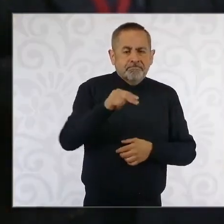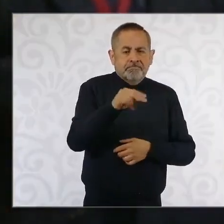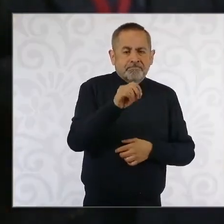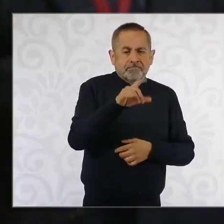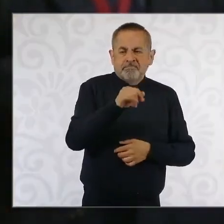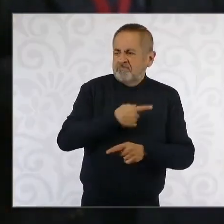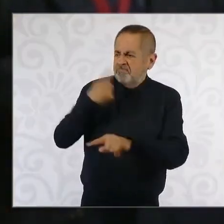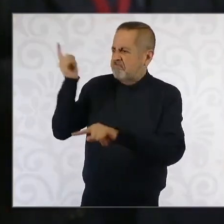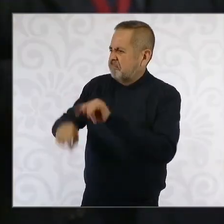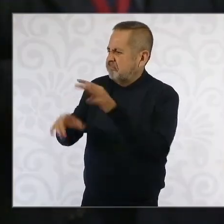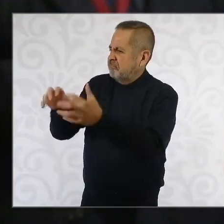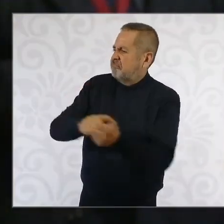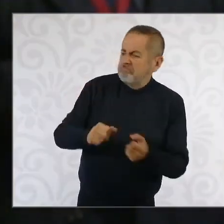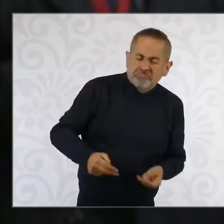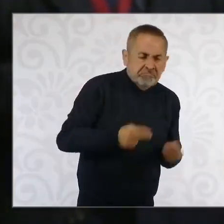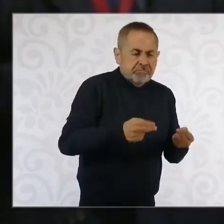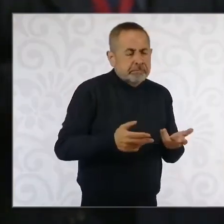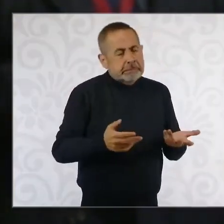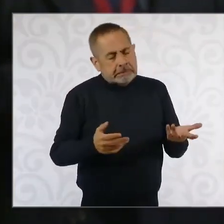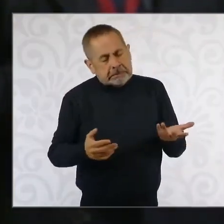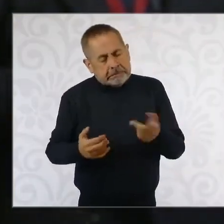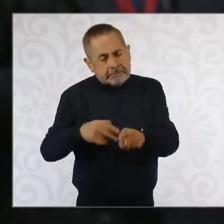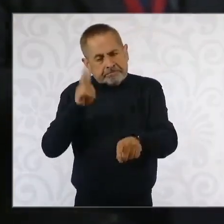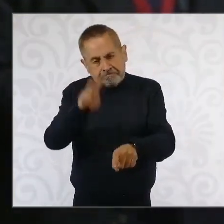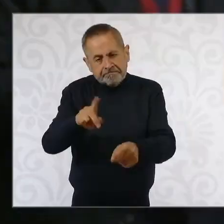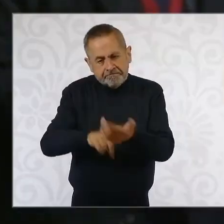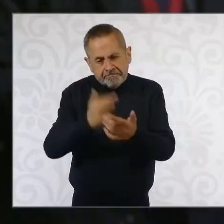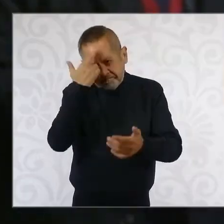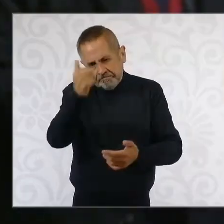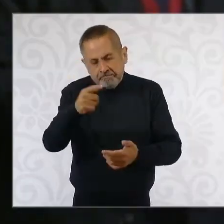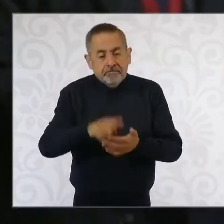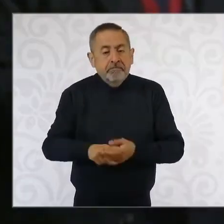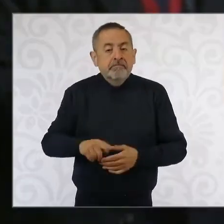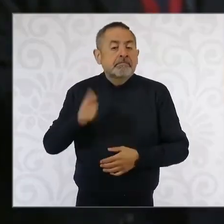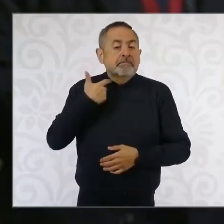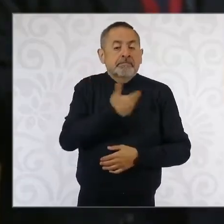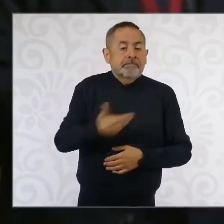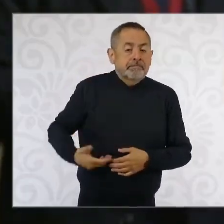también en su momento el expresidente Andrés Manuel López Obrador instruyó al secretario